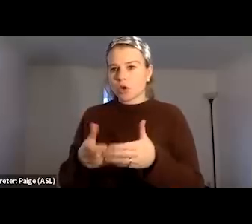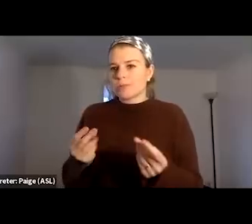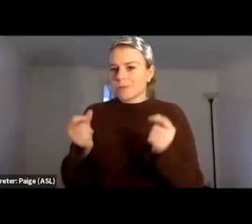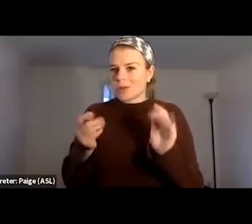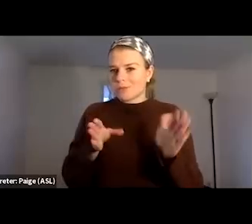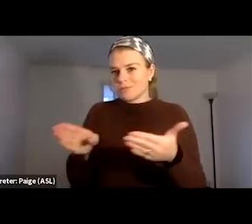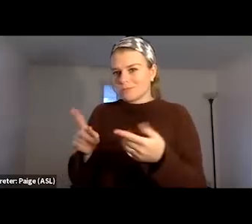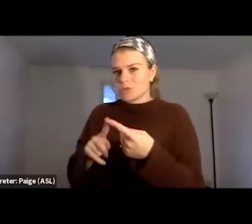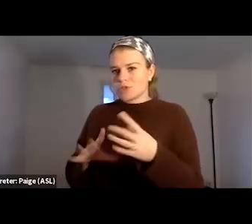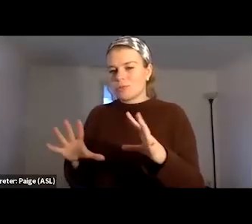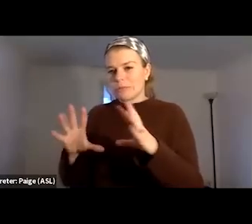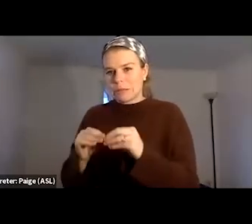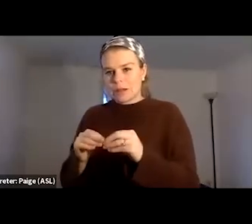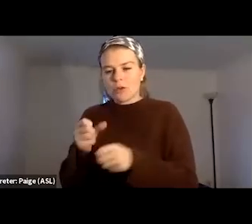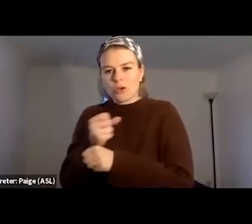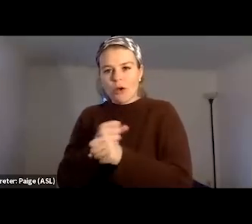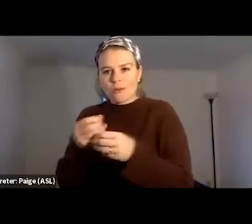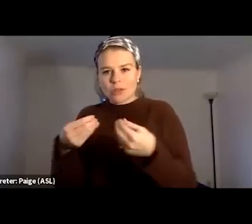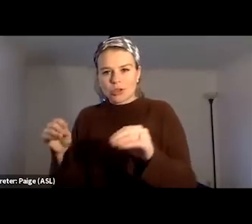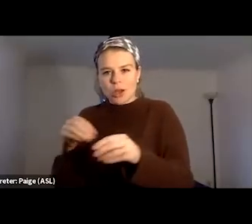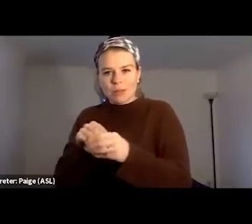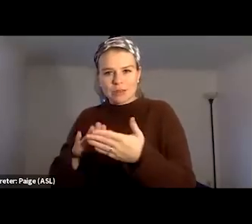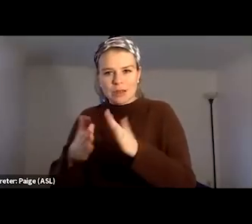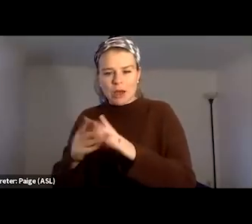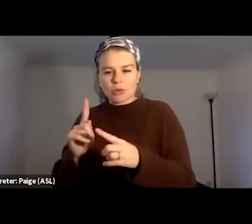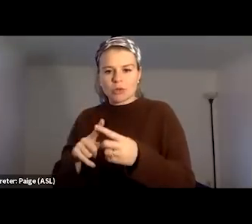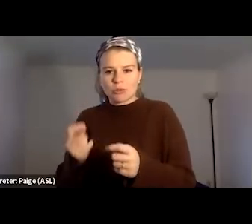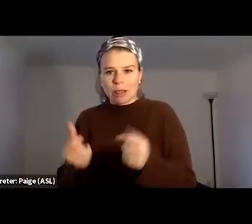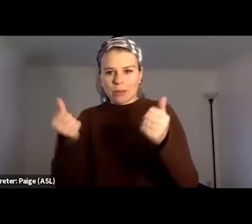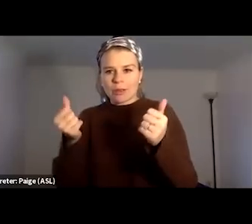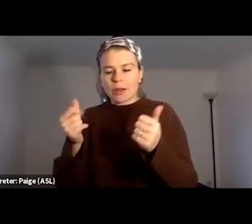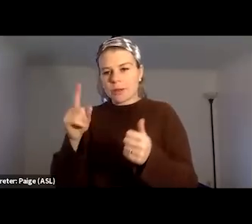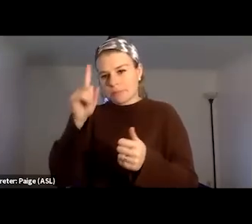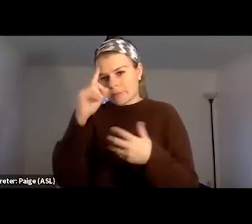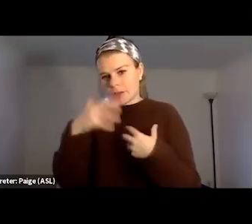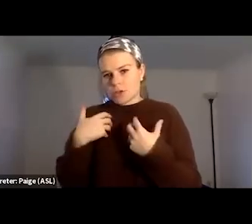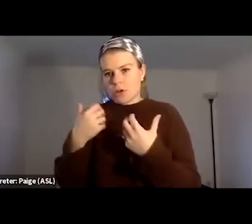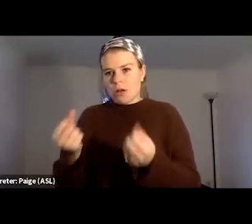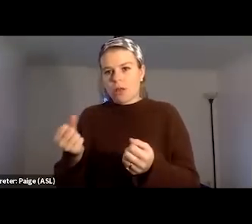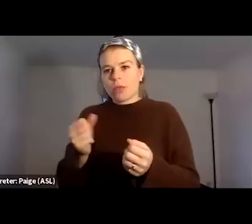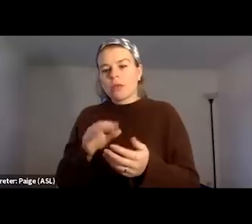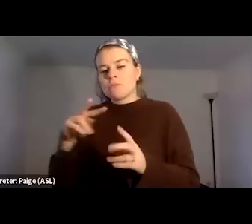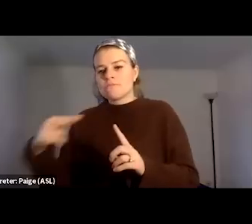a reunirse en una cafetería de la ciudad para eliminar la supervisión de la salud mental y se llamaron a sí mismos FACE,